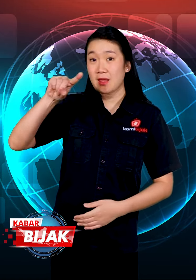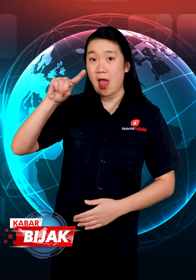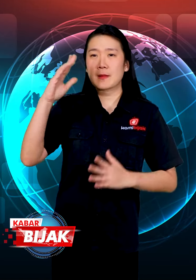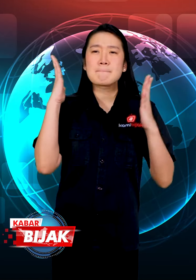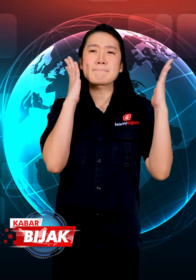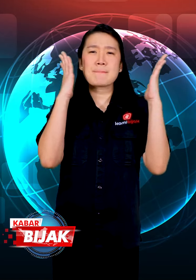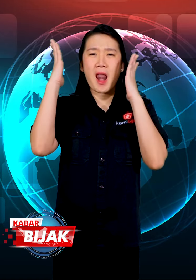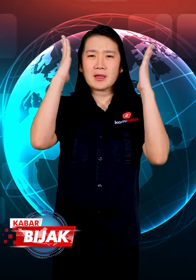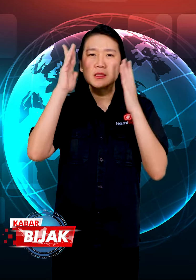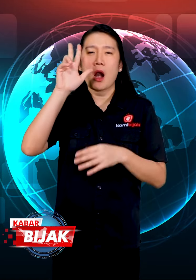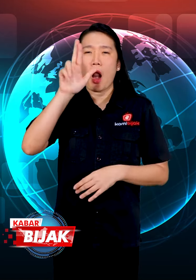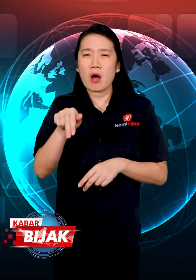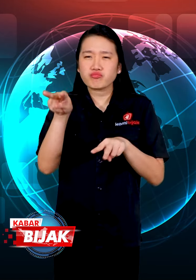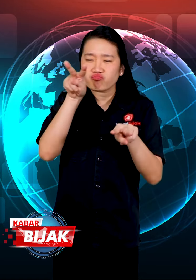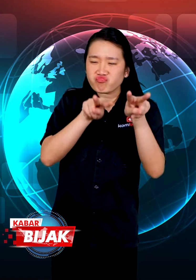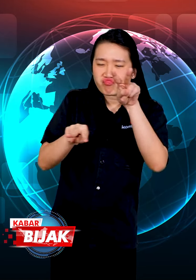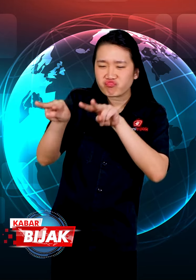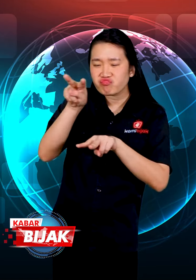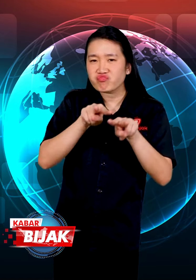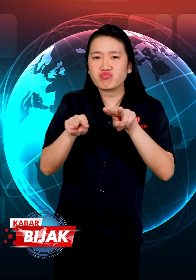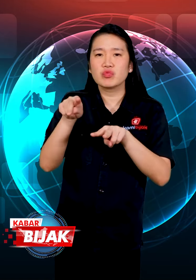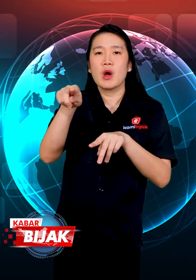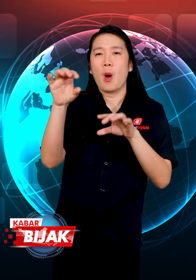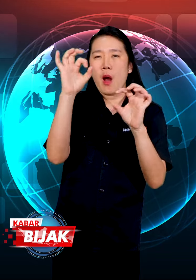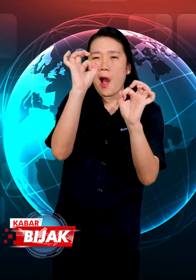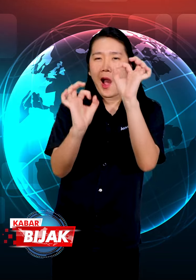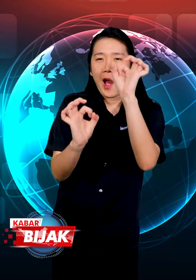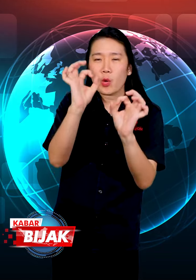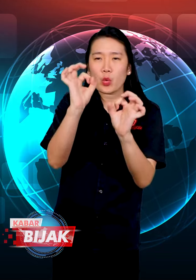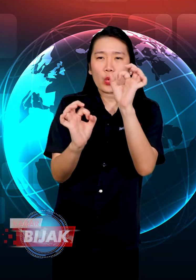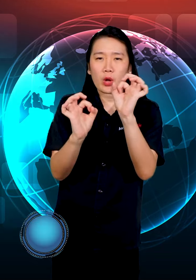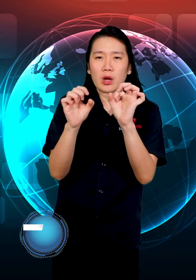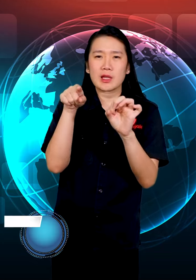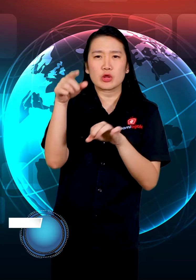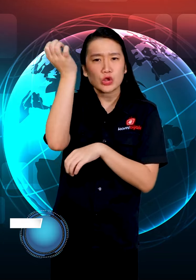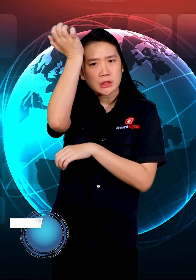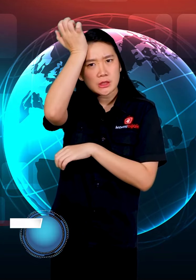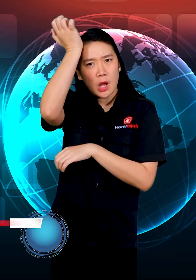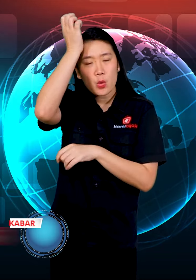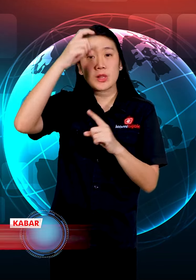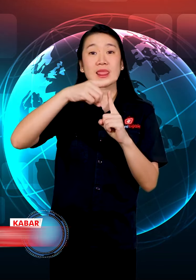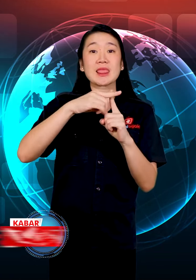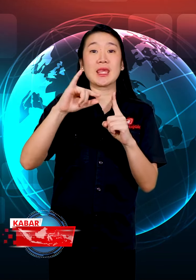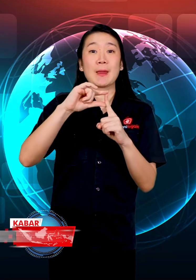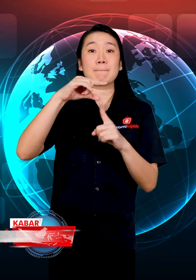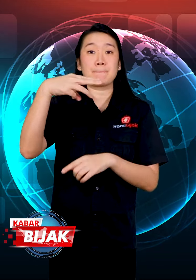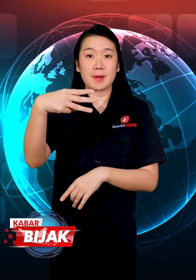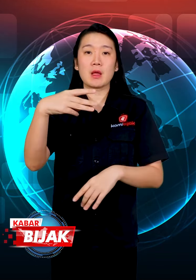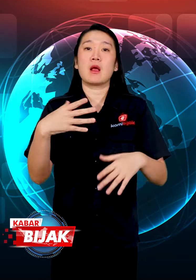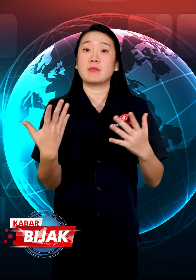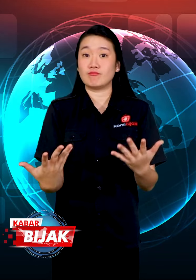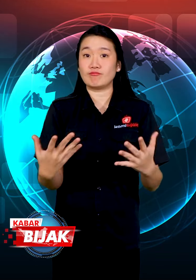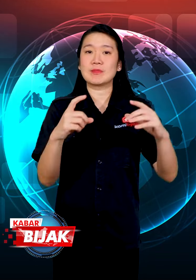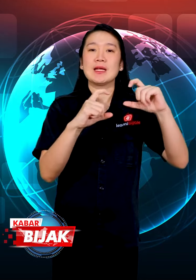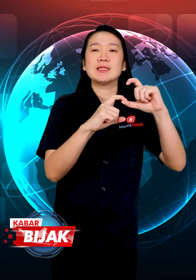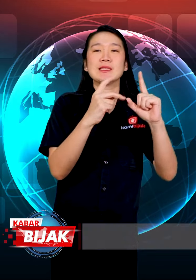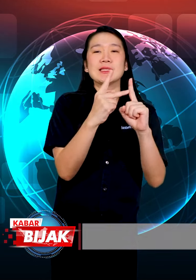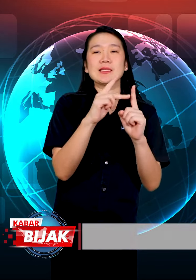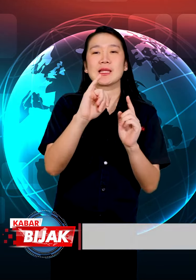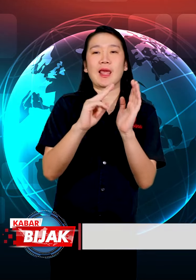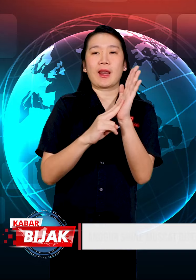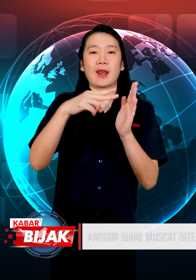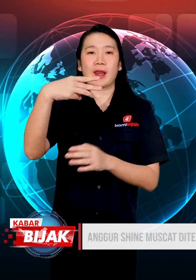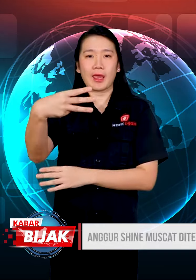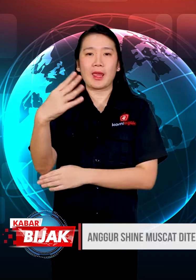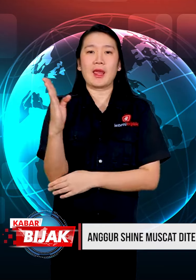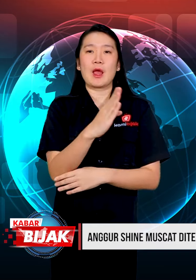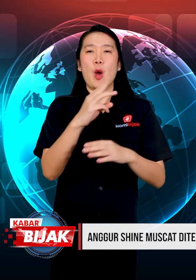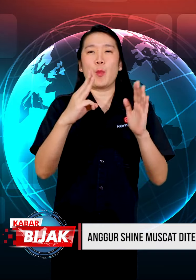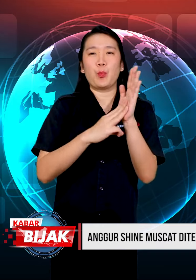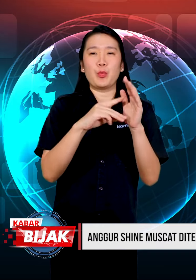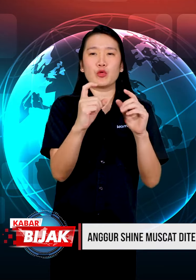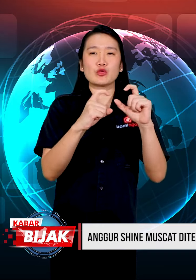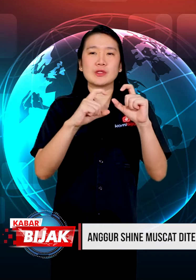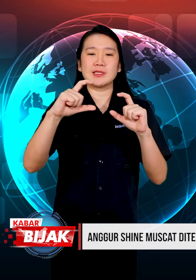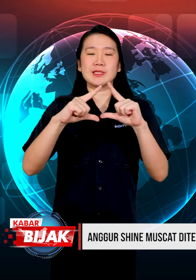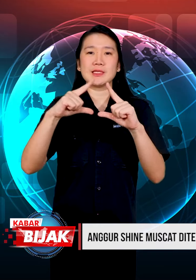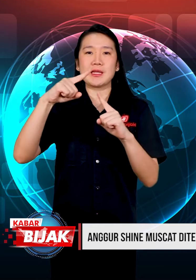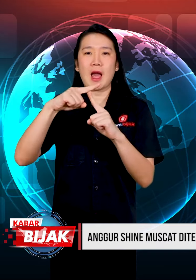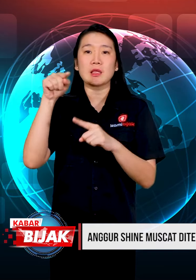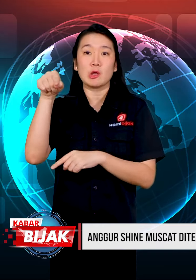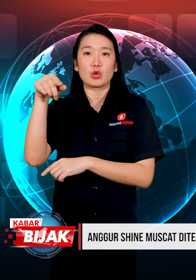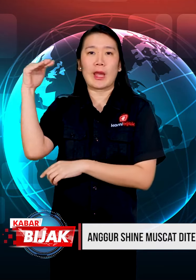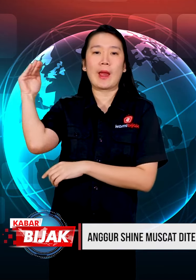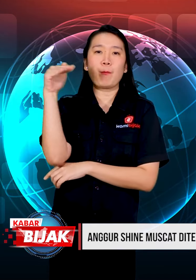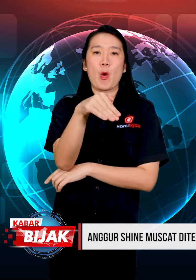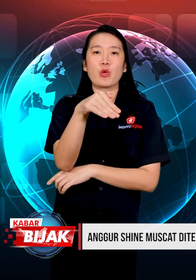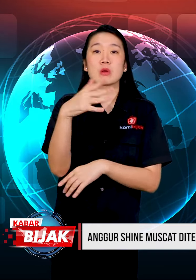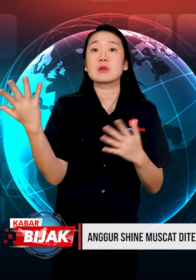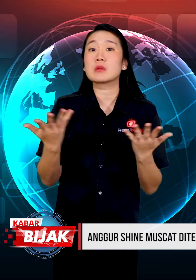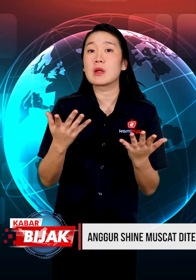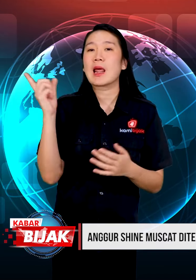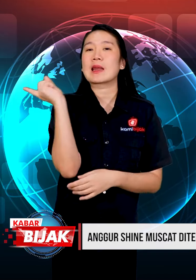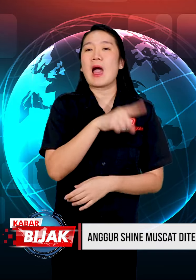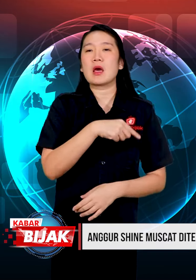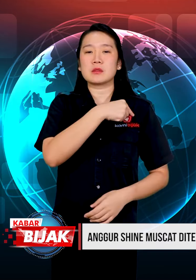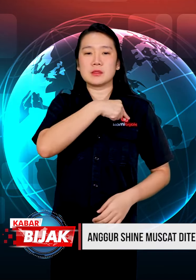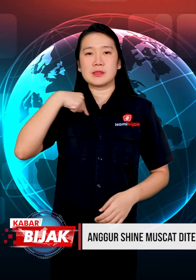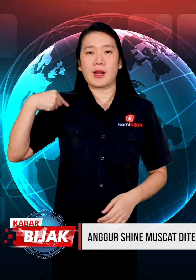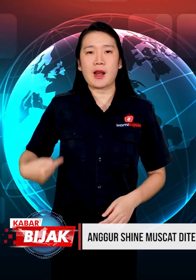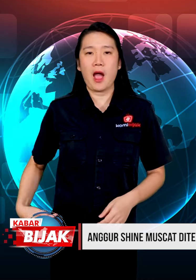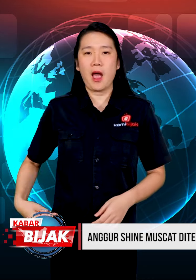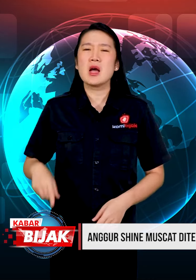Thailand dan Malaysia sedang mengawasi buah anggur hijau tipe Shine Muscat yang diimpor dari China,